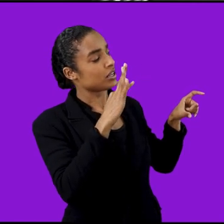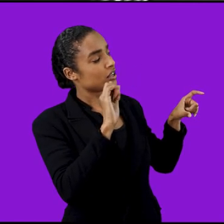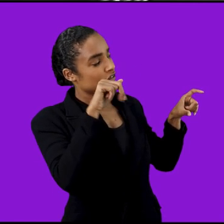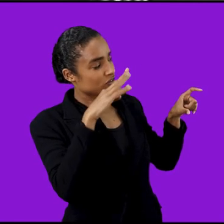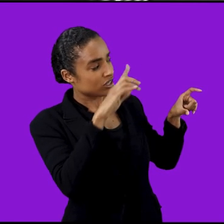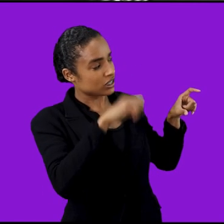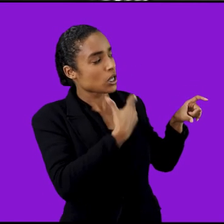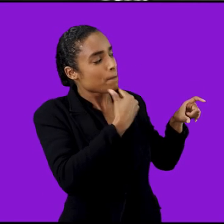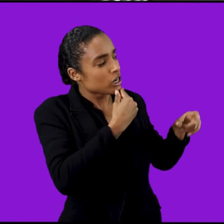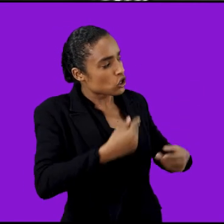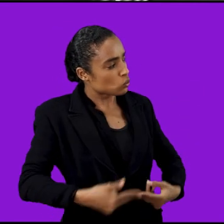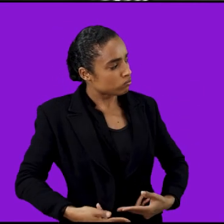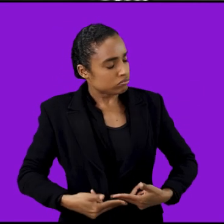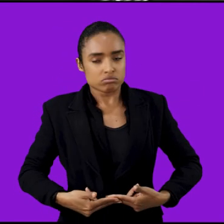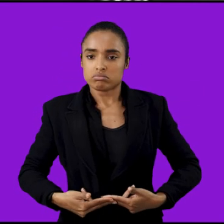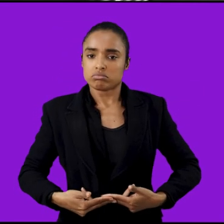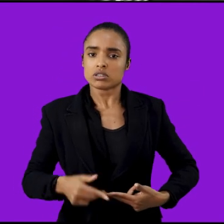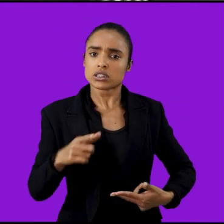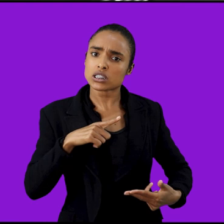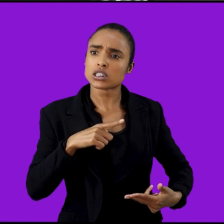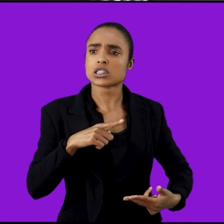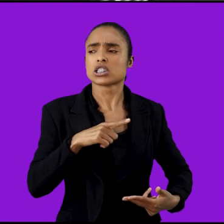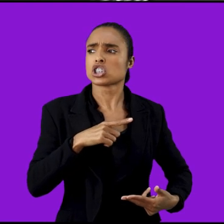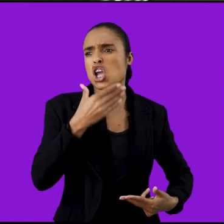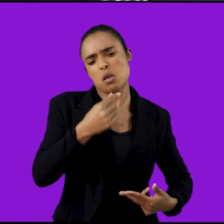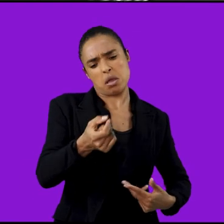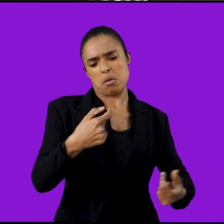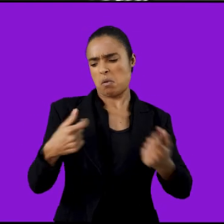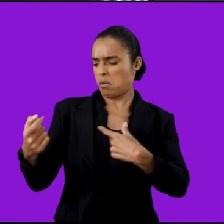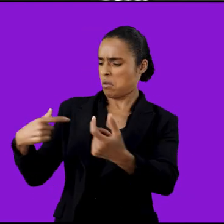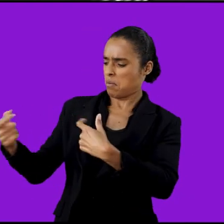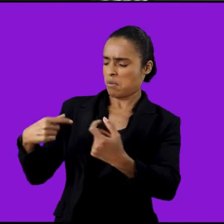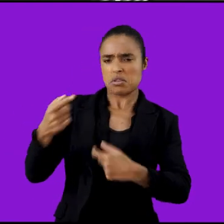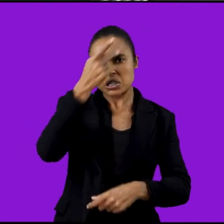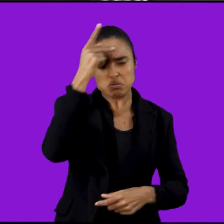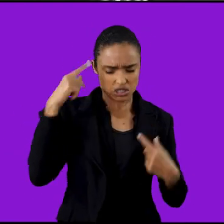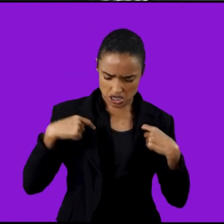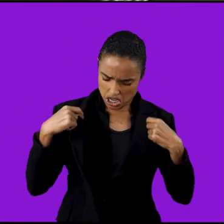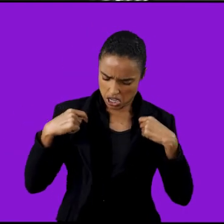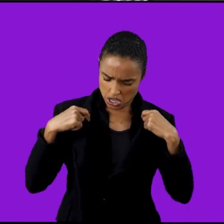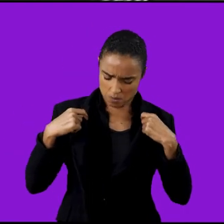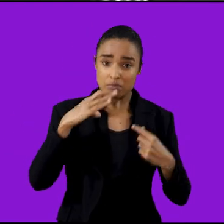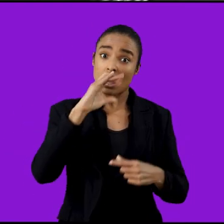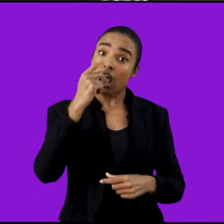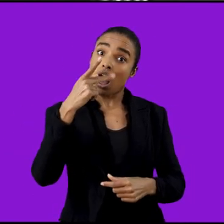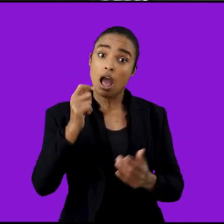um monte de gente me xingando, né? Não, xingando, assim. O que, que eu tava fazendo como capa da revista. As pessoas começaram a questionar.